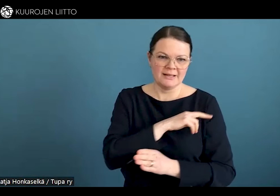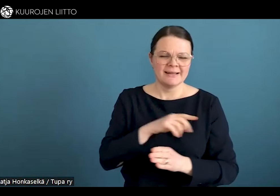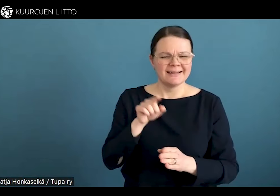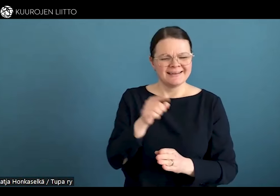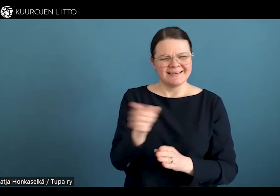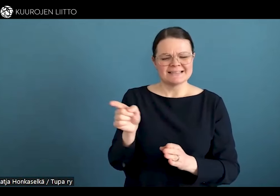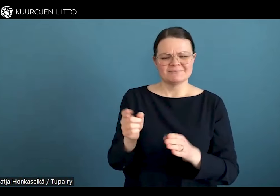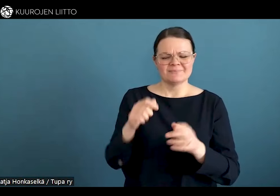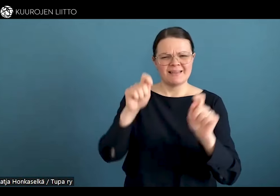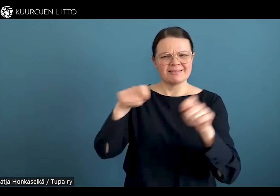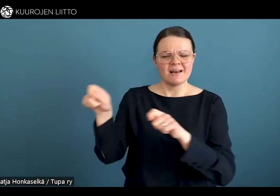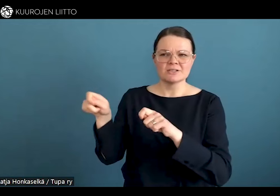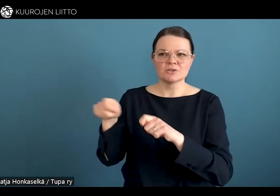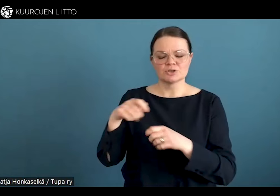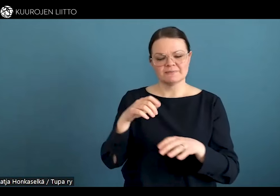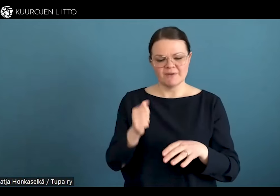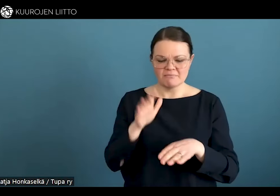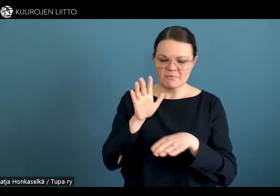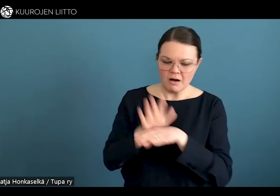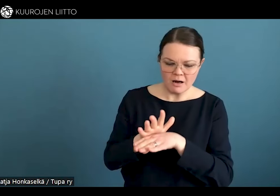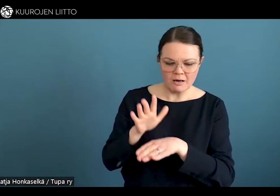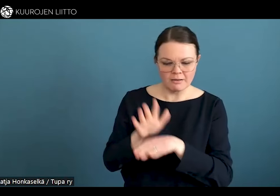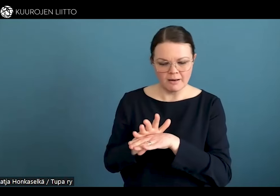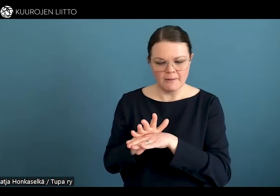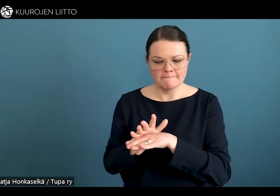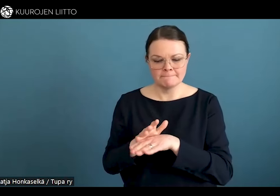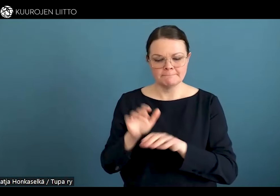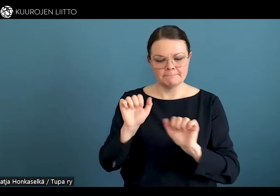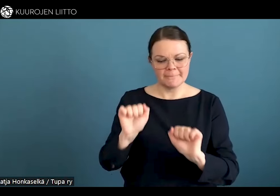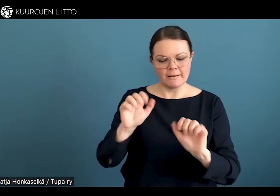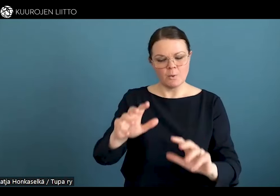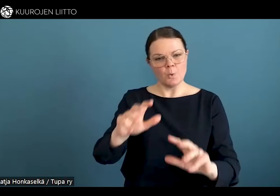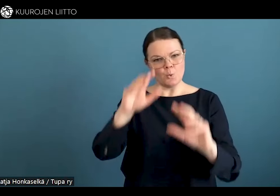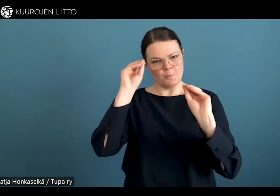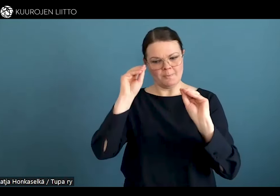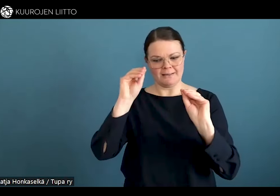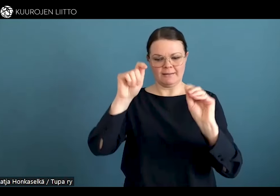Näiden tilastojen osalta täytyy ymmärtää, -